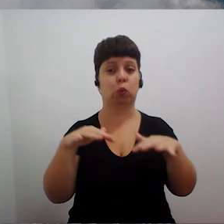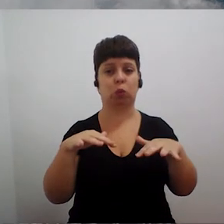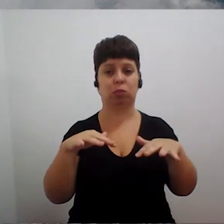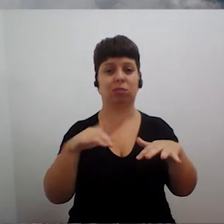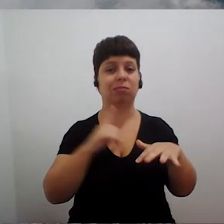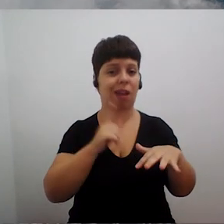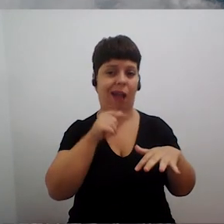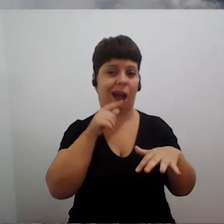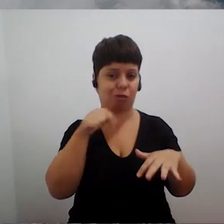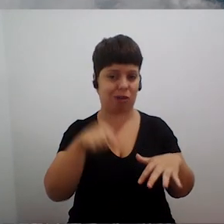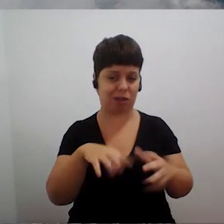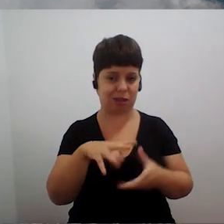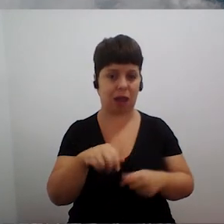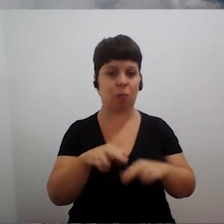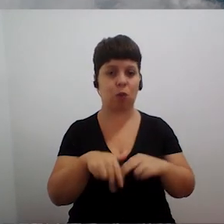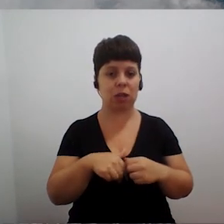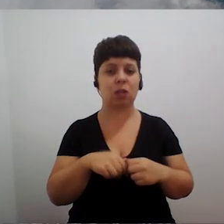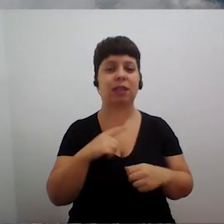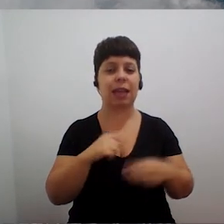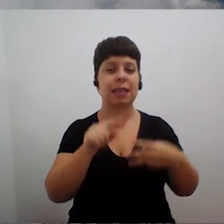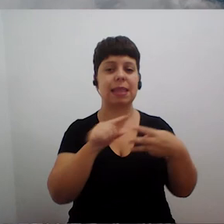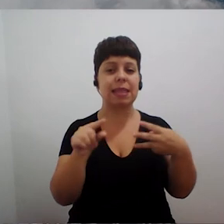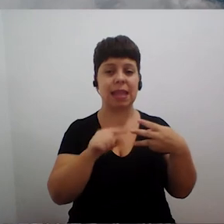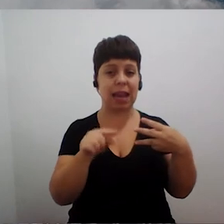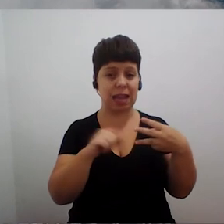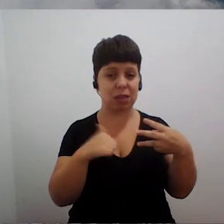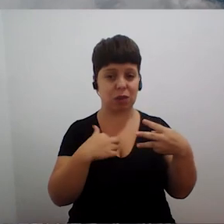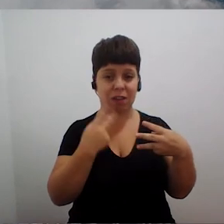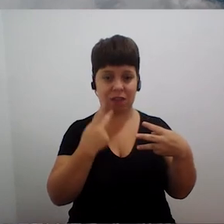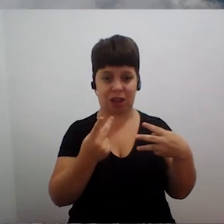E é por isso que tem três elementos que eu gostaria de frisar que ouvi a partir